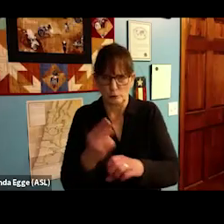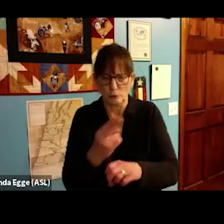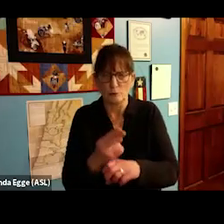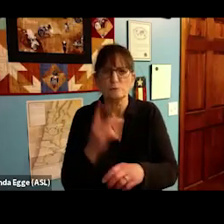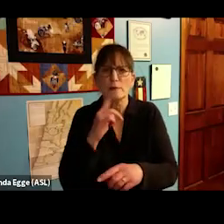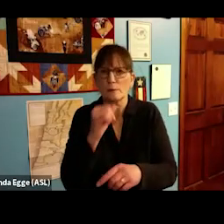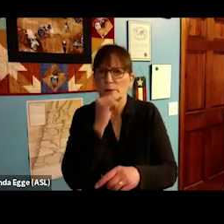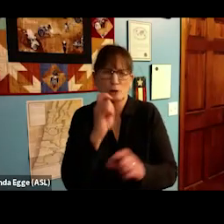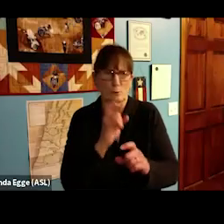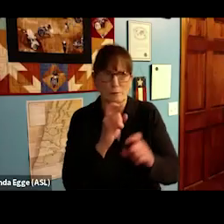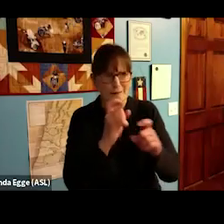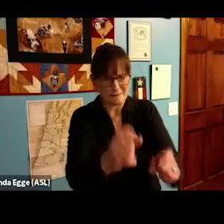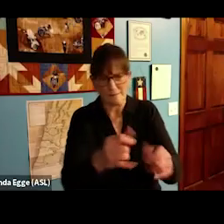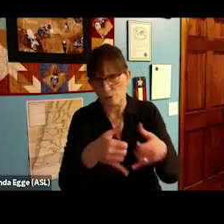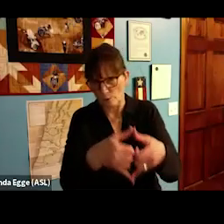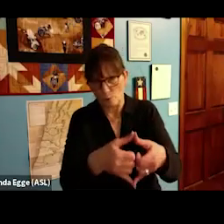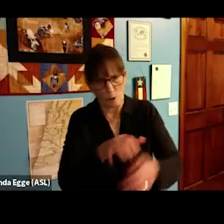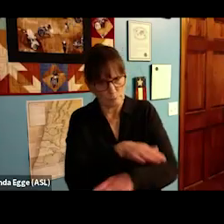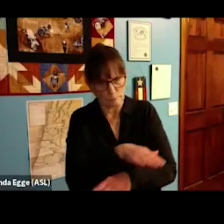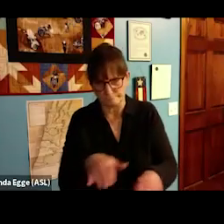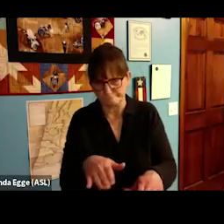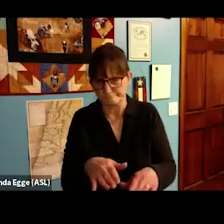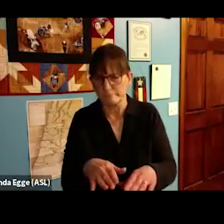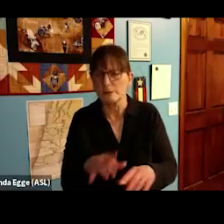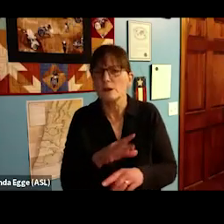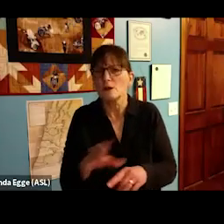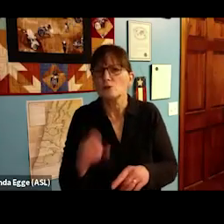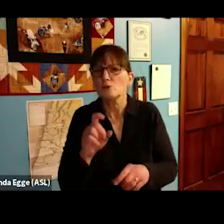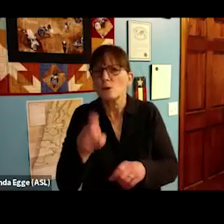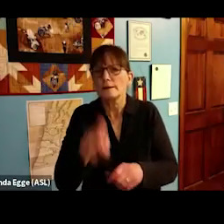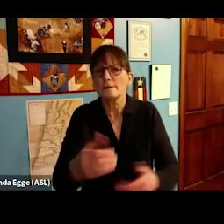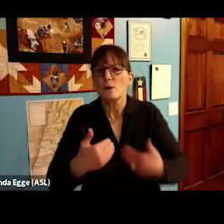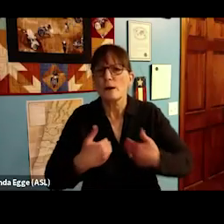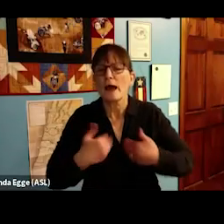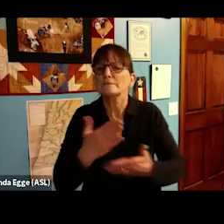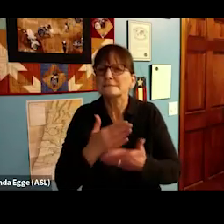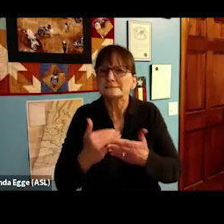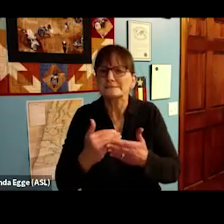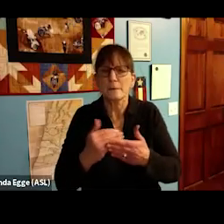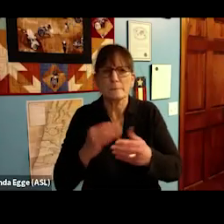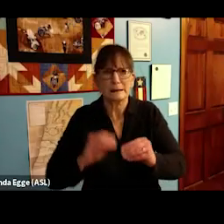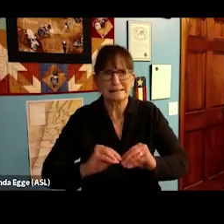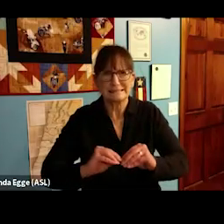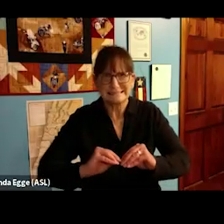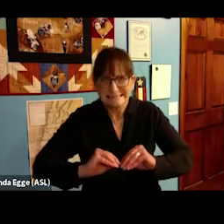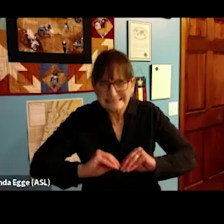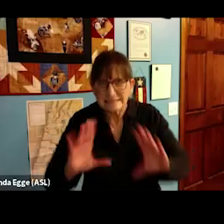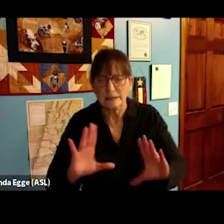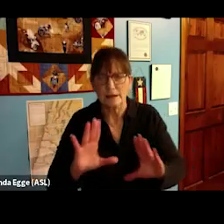asegurándose de que reciban copias de los avisos que se envían al reclamante... Y realmente es útil a largo plazo.